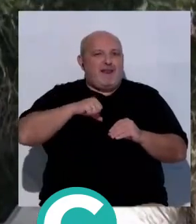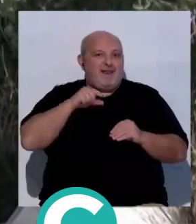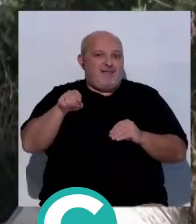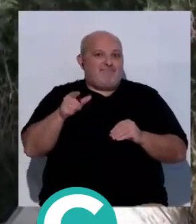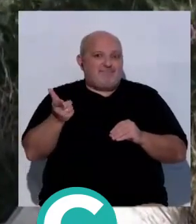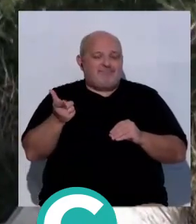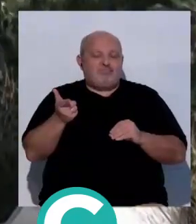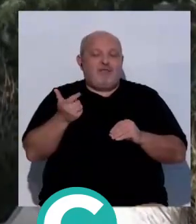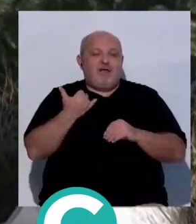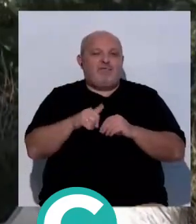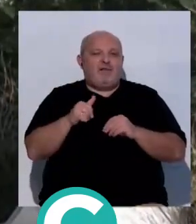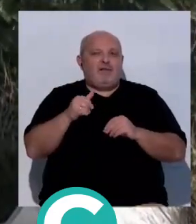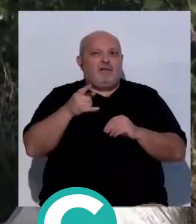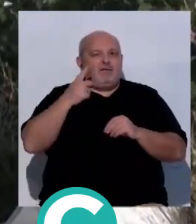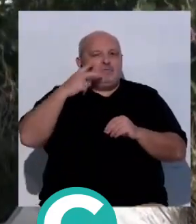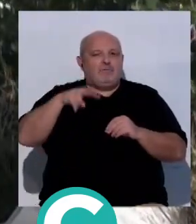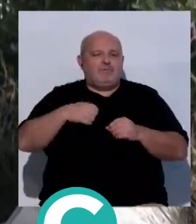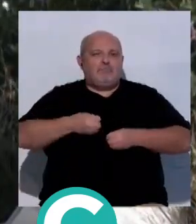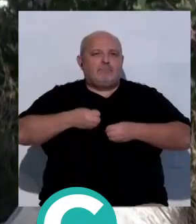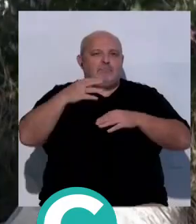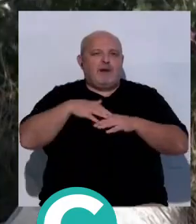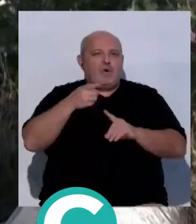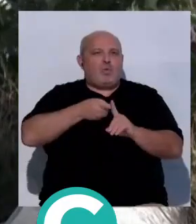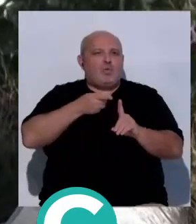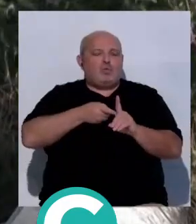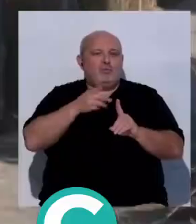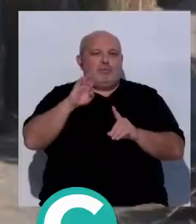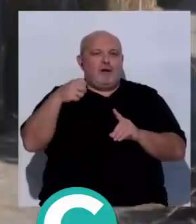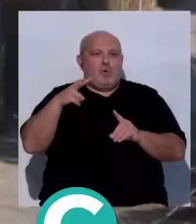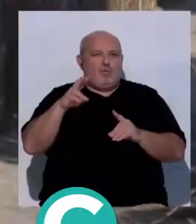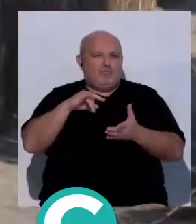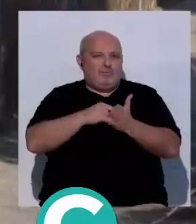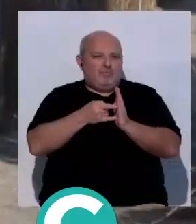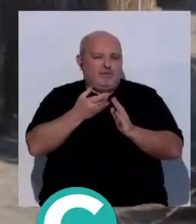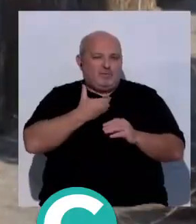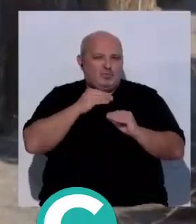que cuenta además con la calificación urban para ese uso en el peg de Cádiz Francisco González